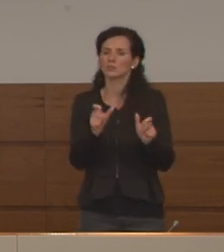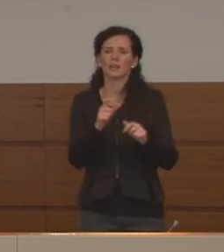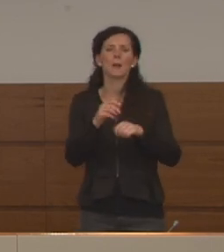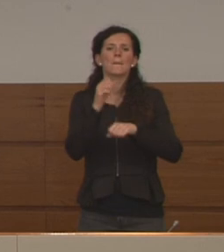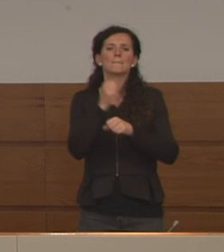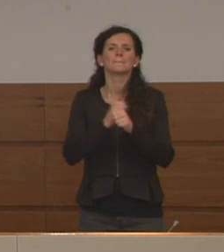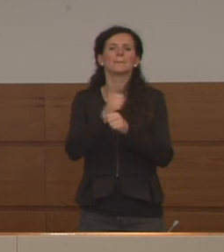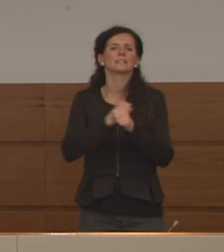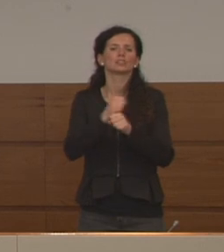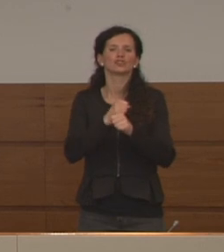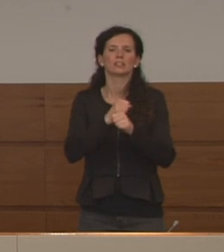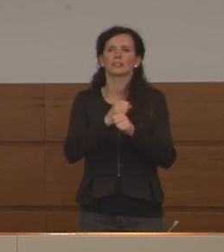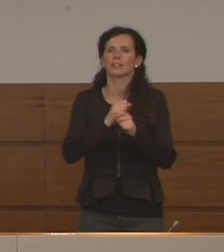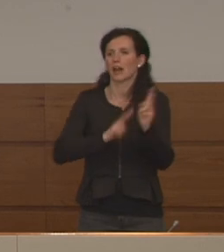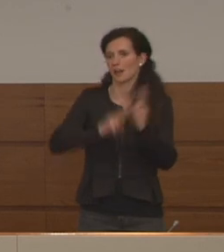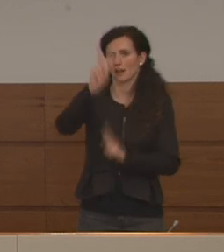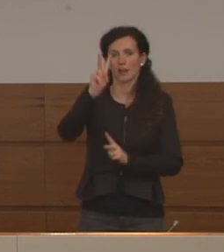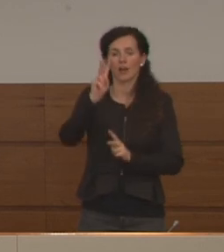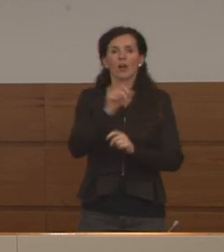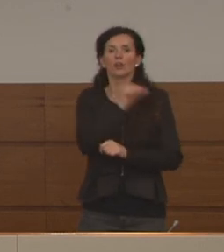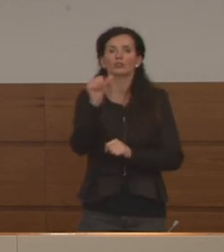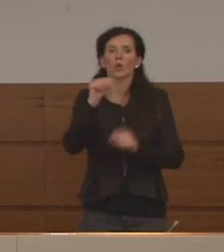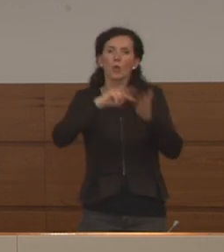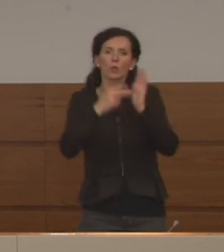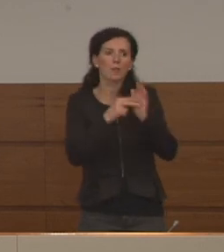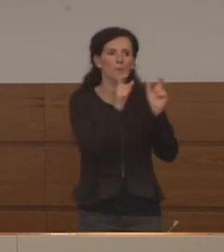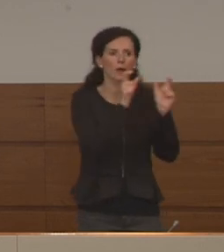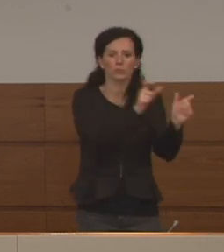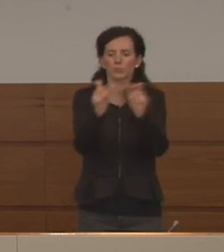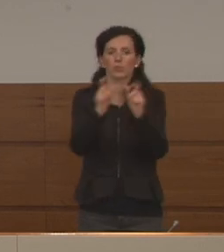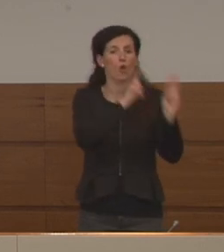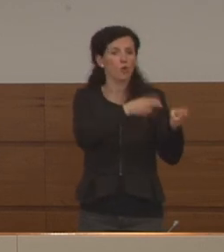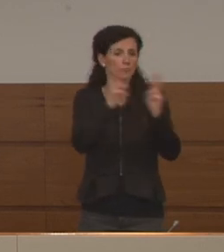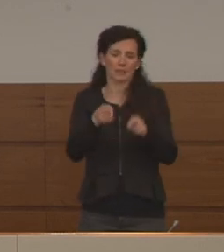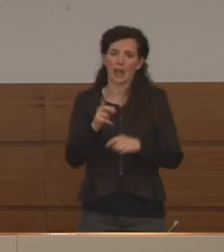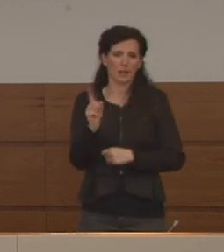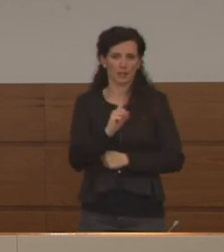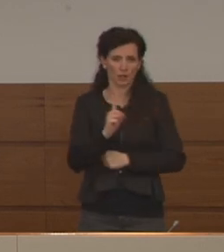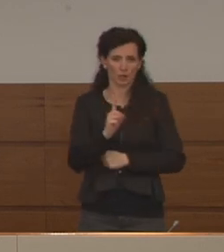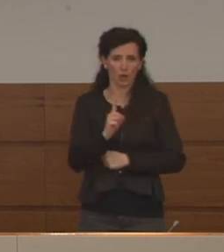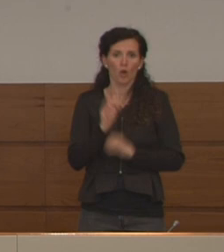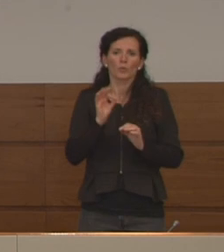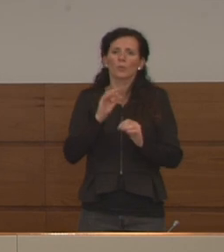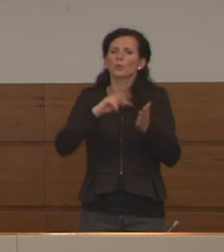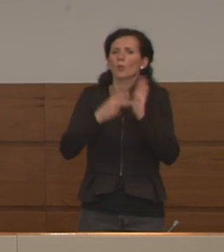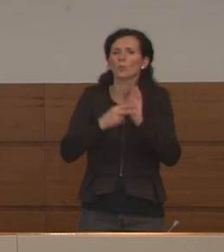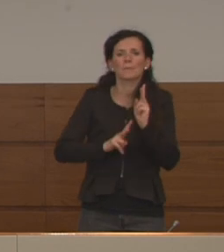di ospedali. Questo è quello che mi è stato rappresentato anche dai Direttori